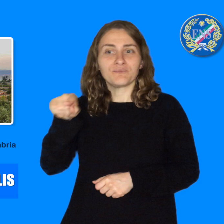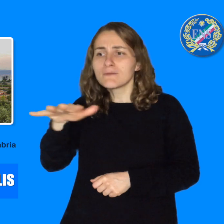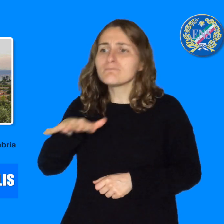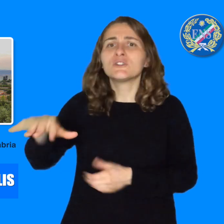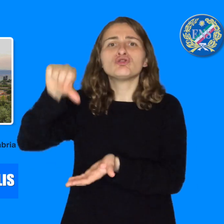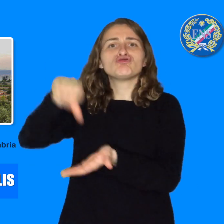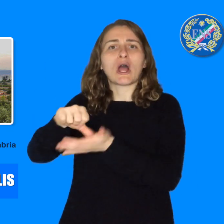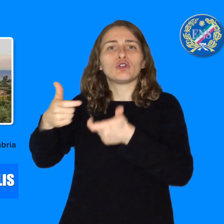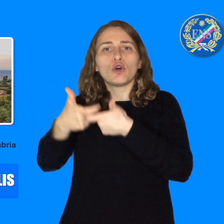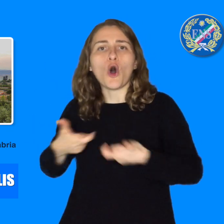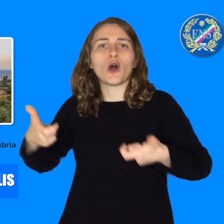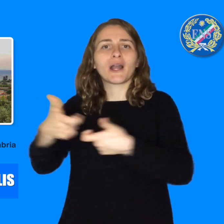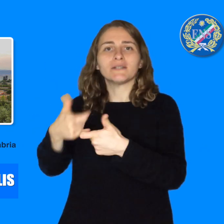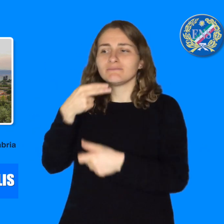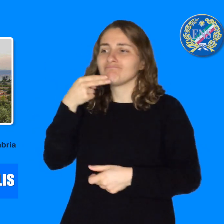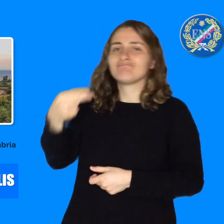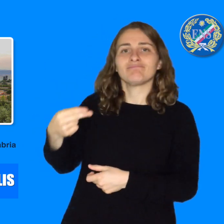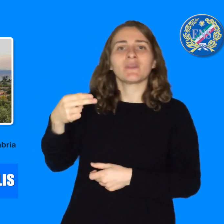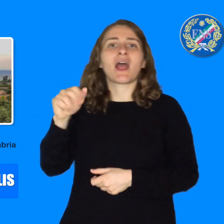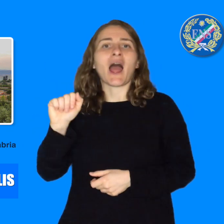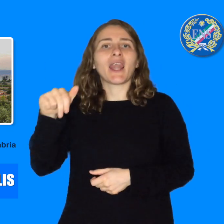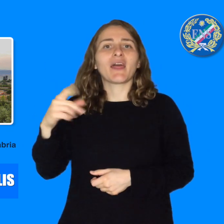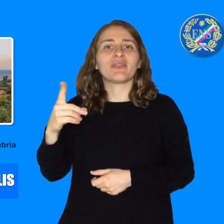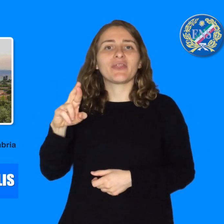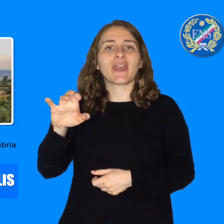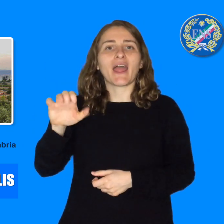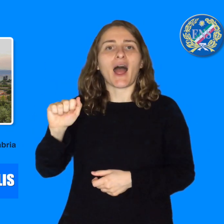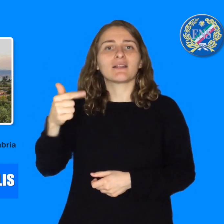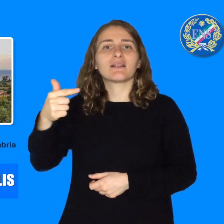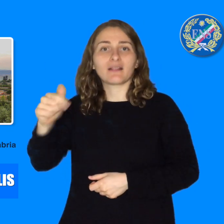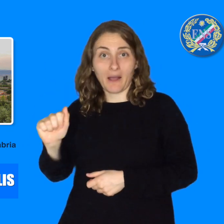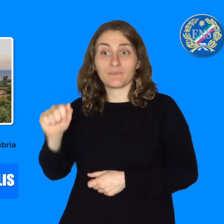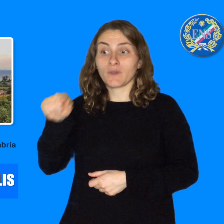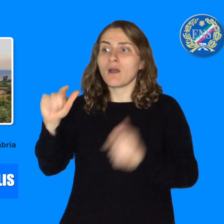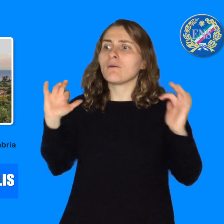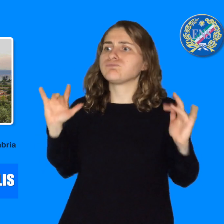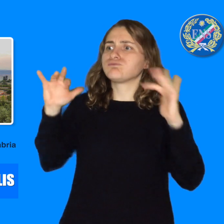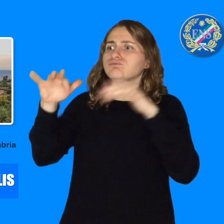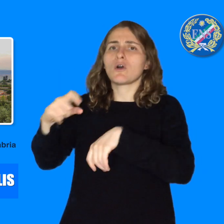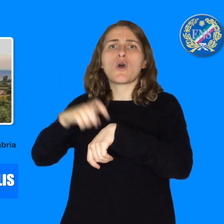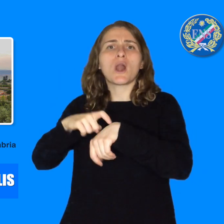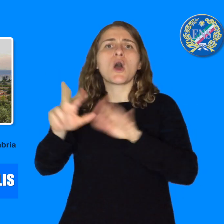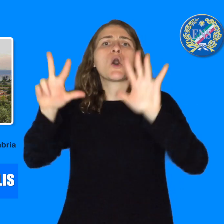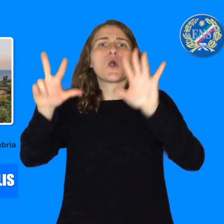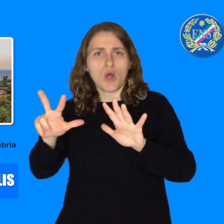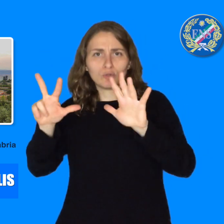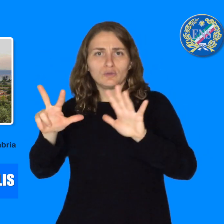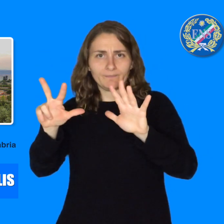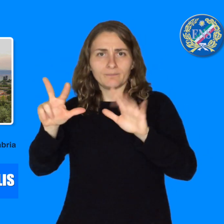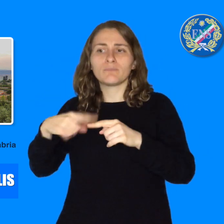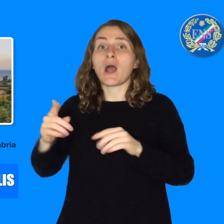precisamente nel Centro Congressi "B. Andreatta" a partire dalle ore 9:00.